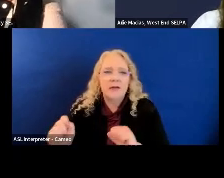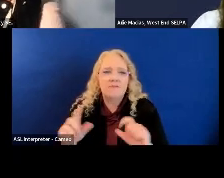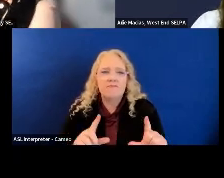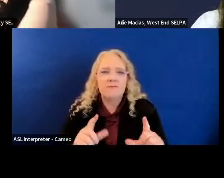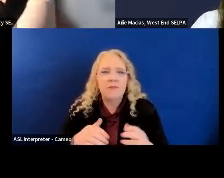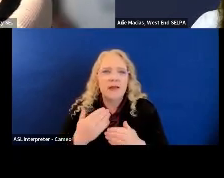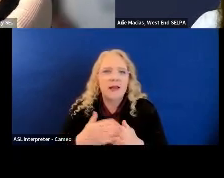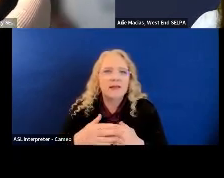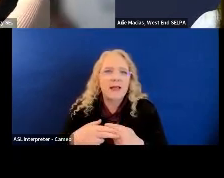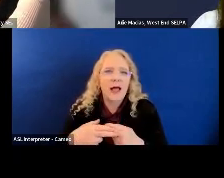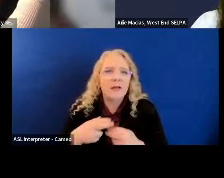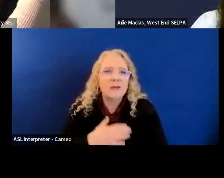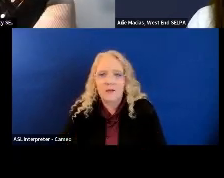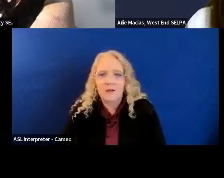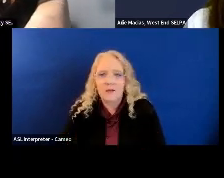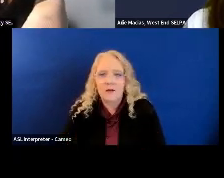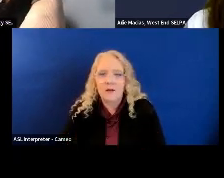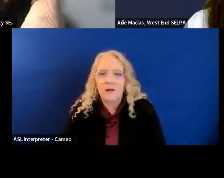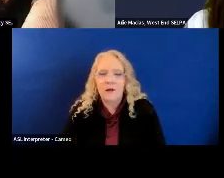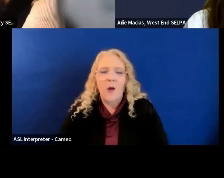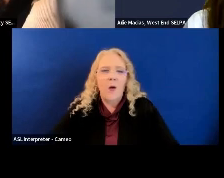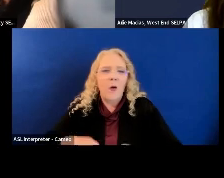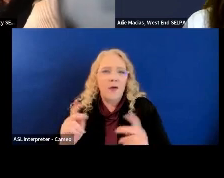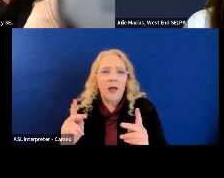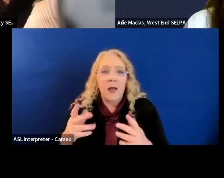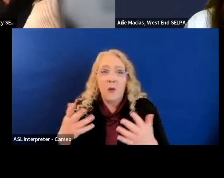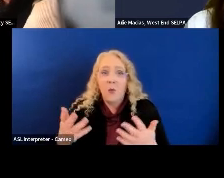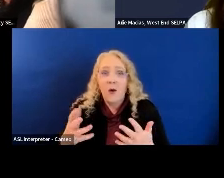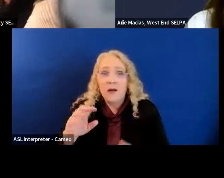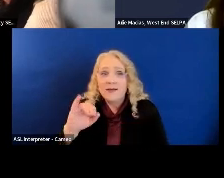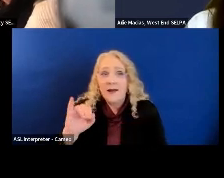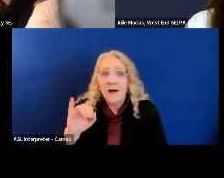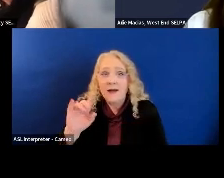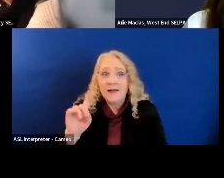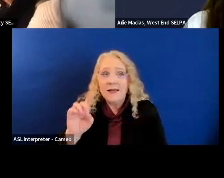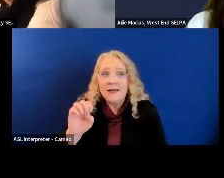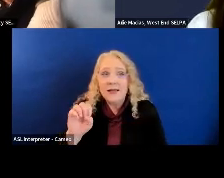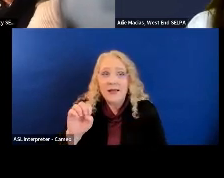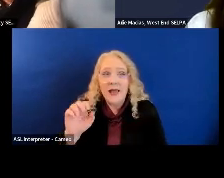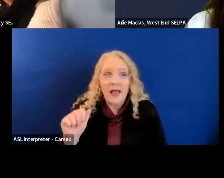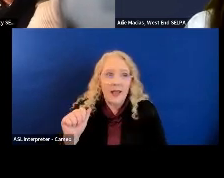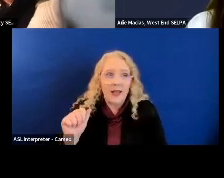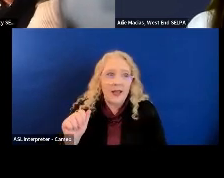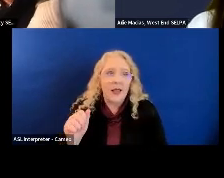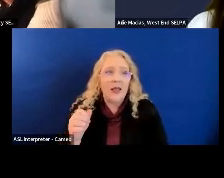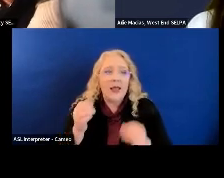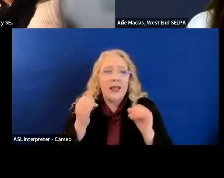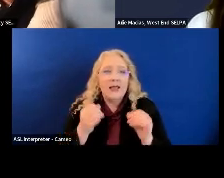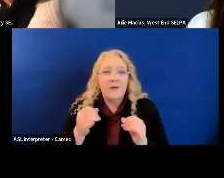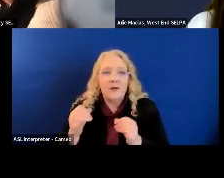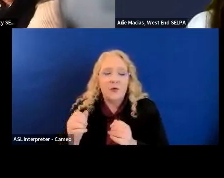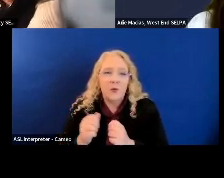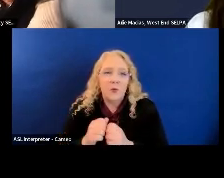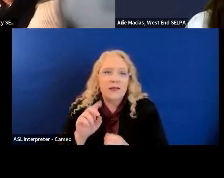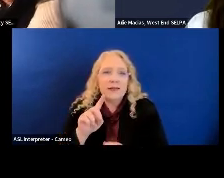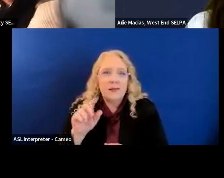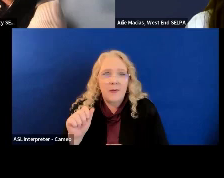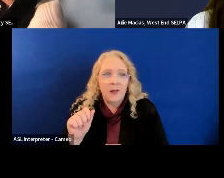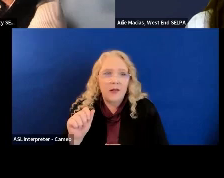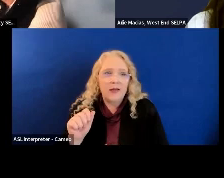por favor, está bien, entonces, ¿qué es IDEA? La ley de personas con discapacidades es una ley federal que requiere que